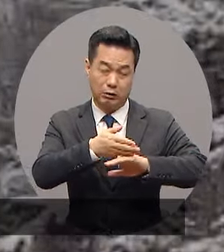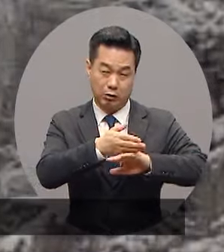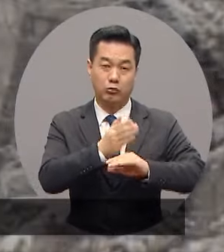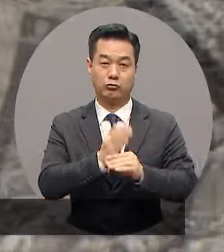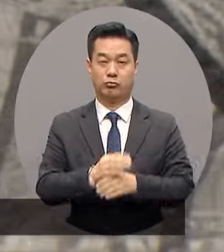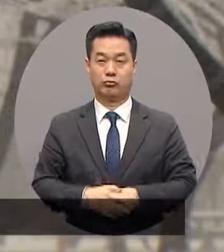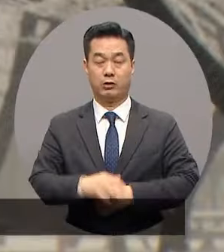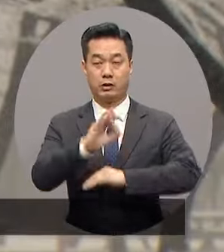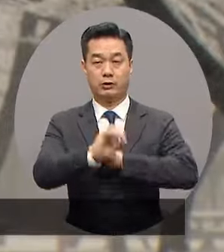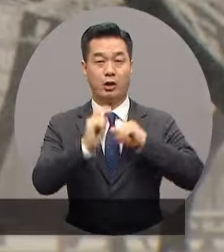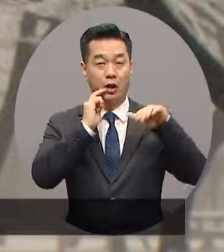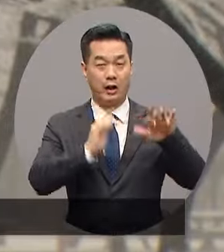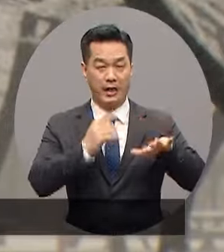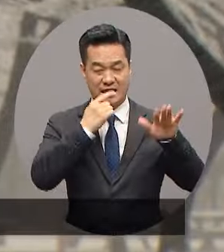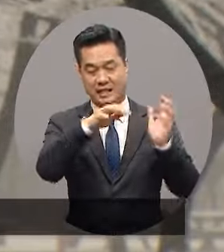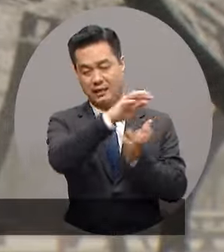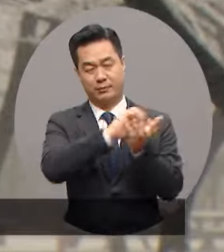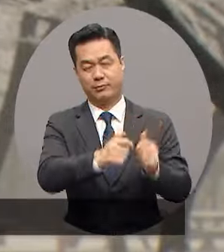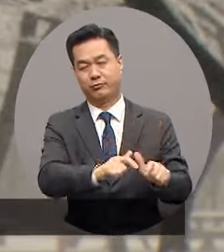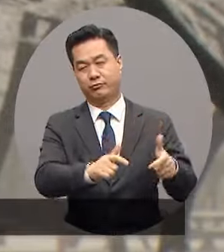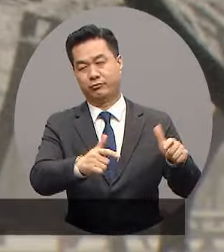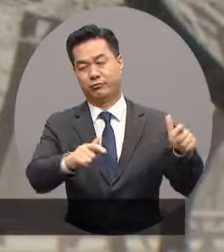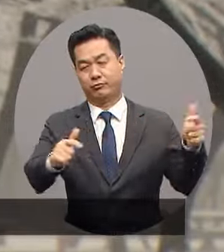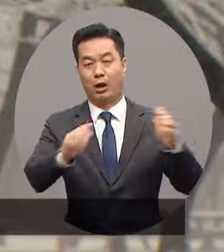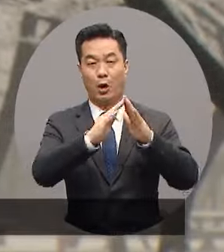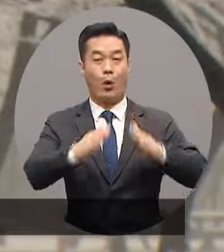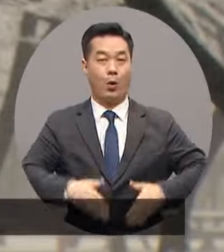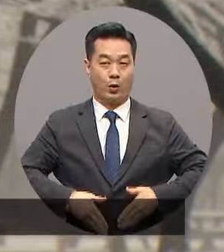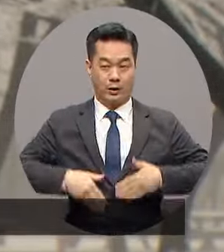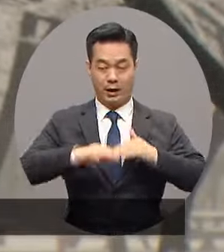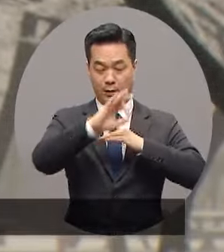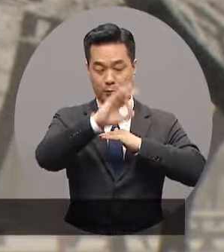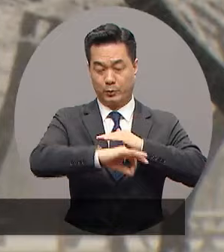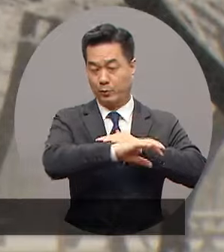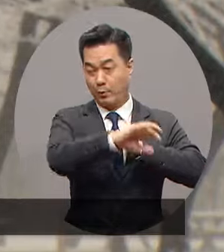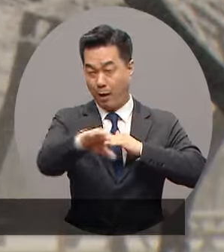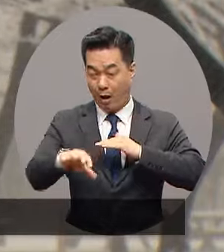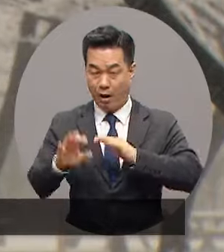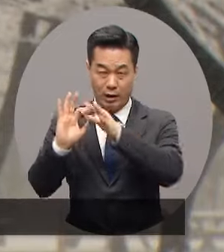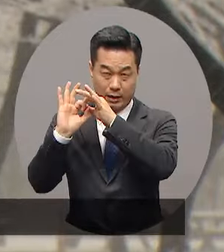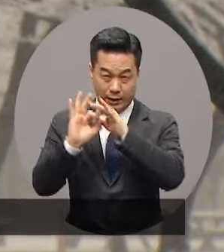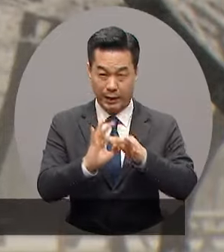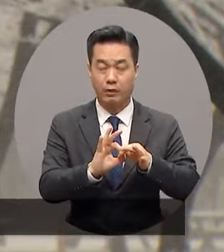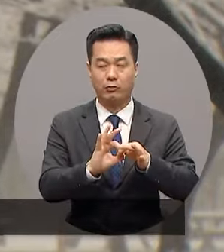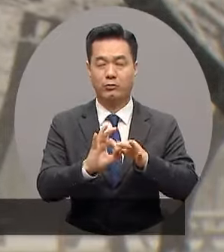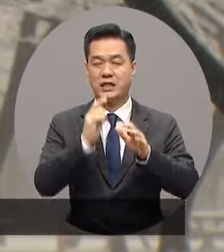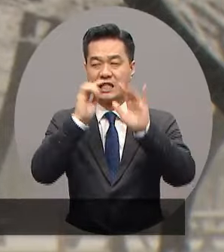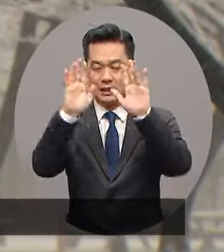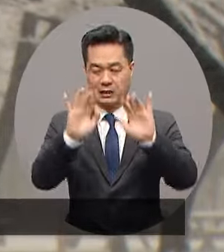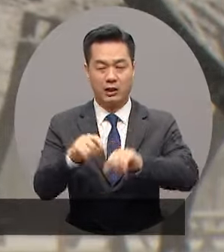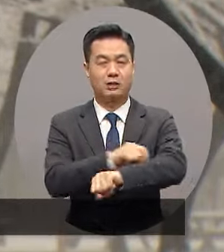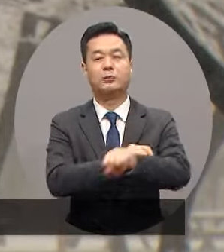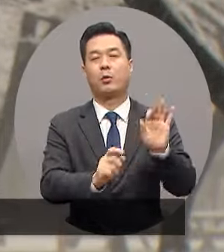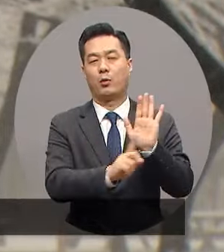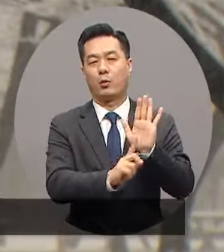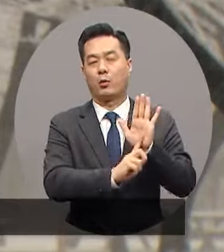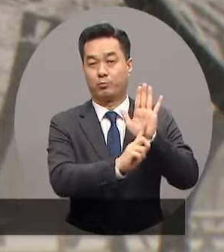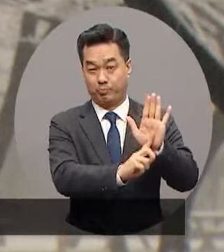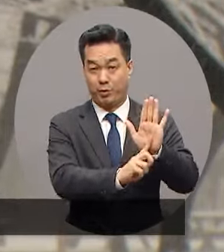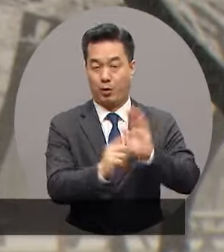함박눈이 펑펑 내리고 있고요. 차들도 느리게 이동하고 있는모습입니다. 서해상에서 발달한 눈구름떼가 호남 서부와제주로 꾸준히 유입 중에 있고요.